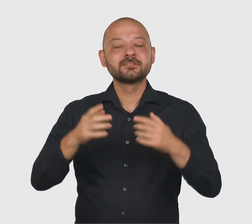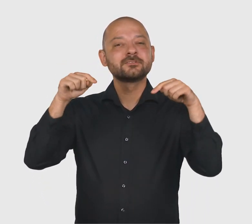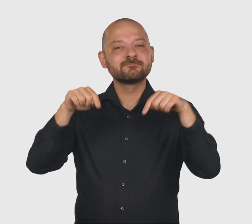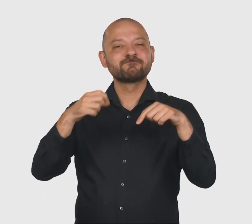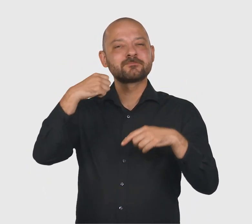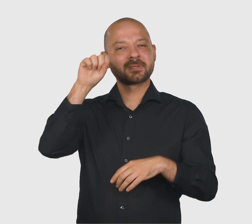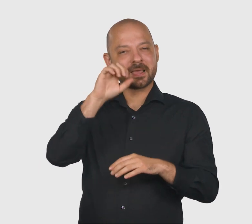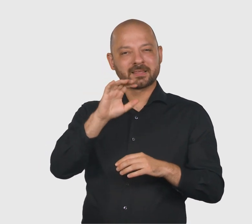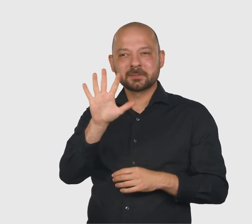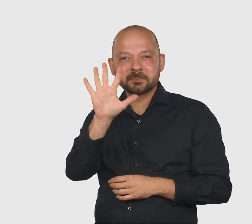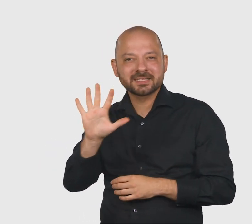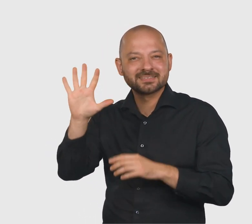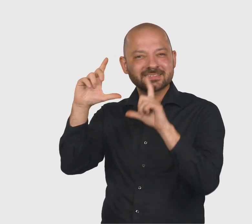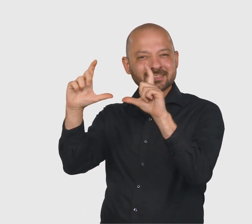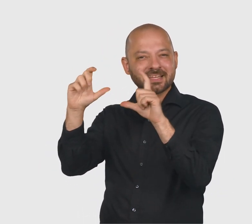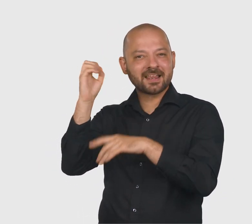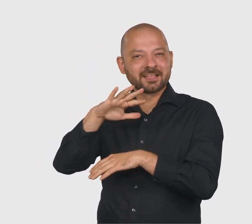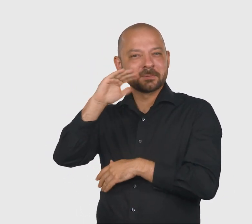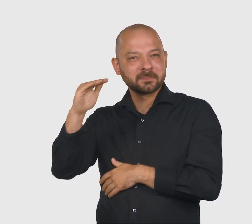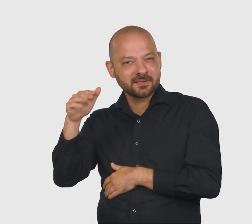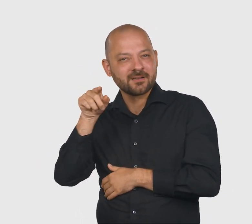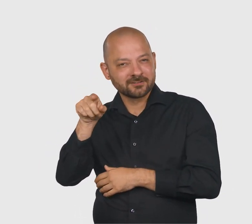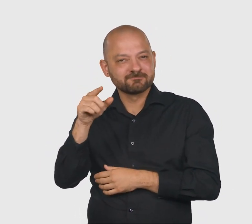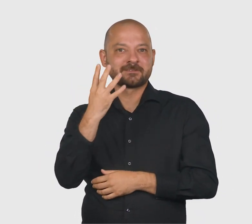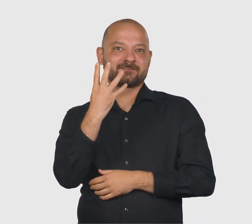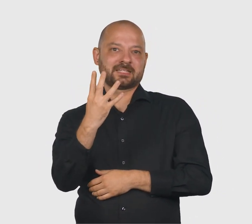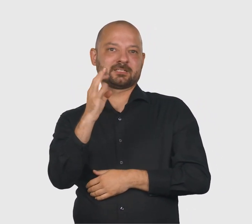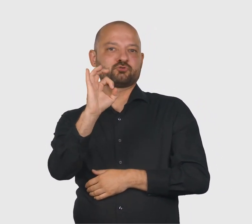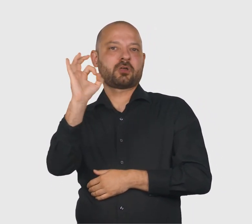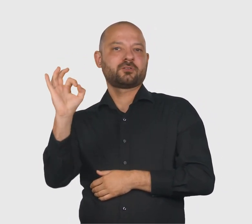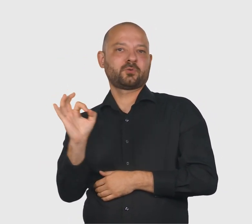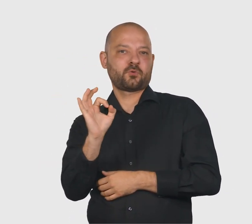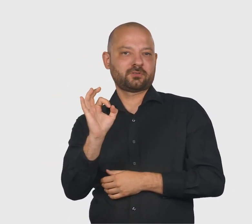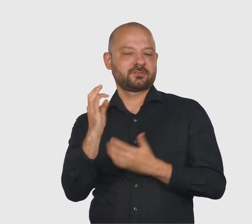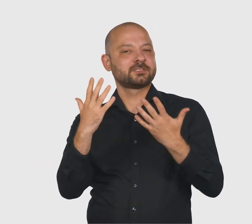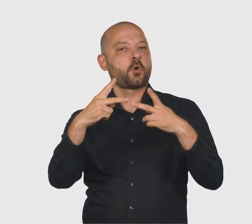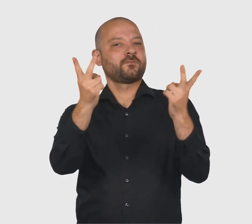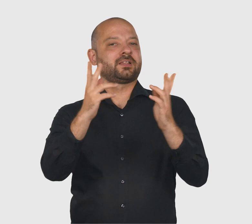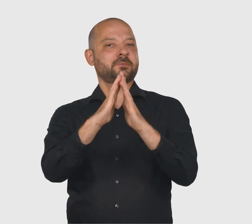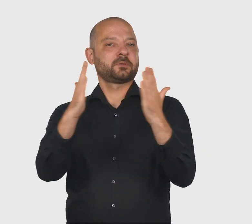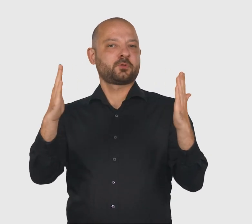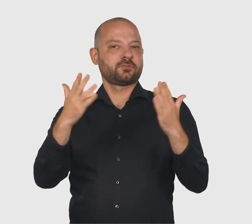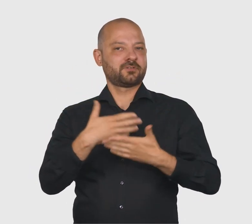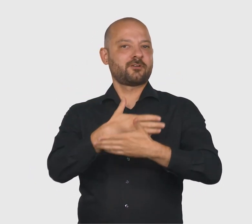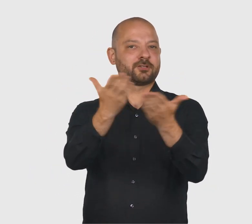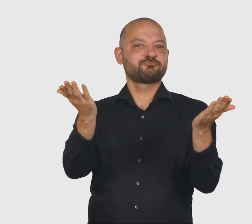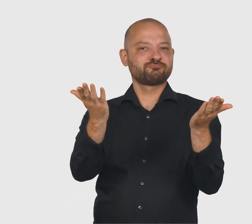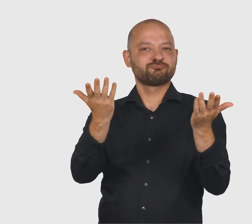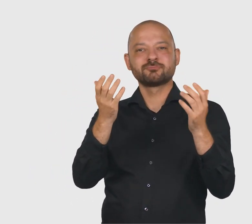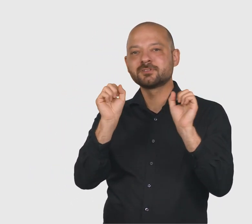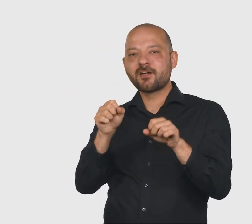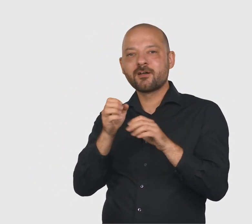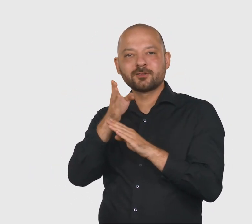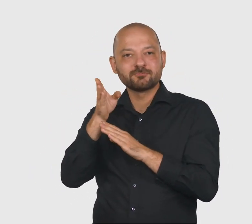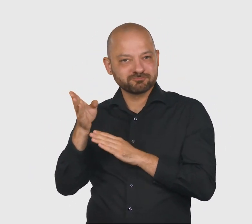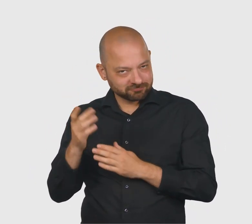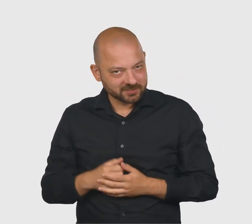Wir sind an vier Standorten für Sie da: